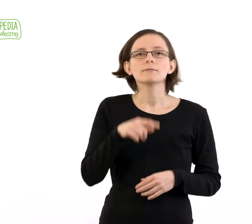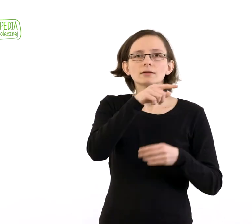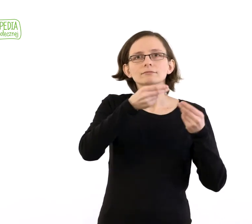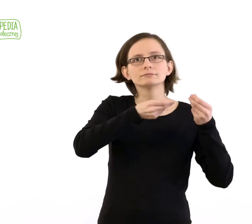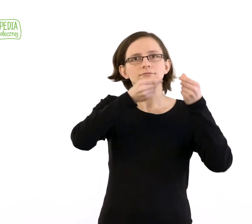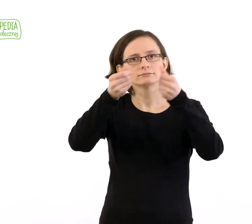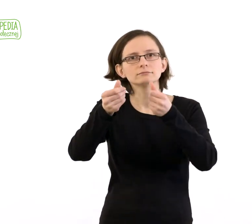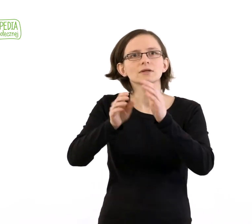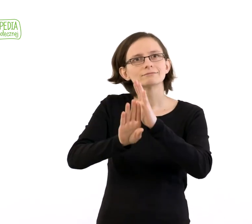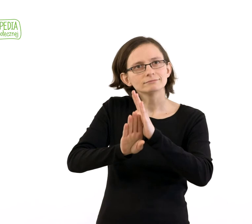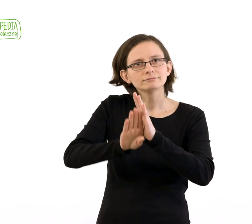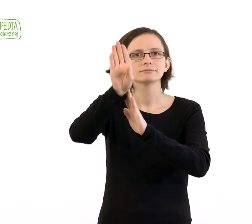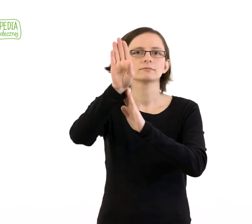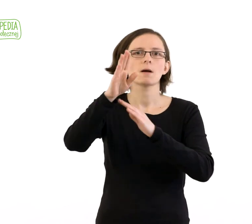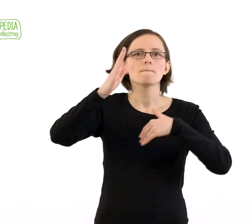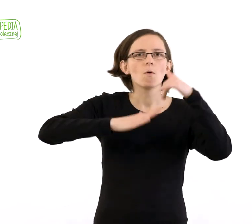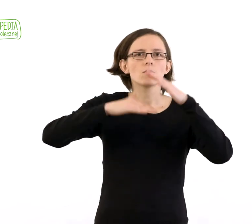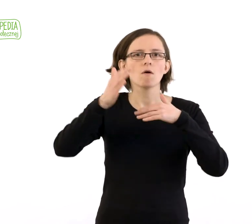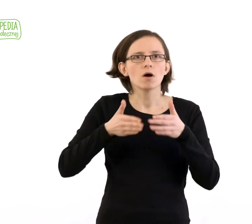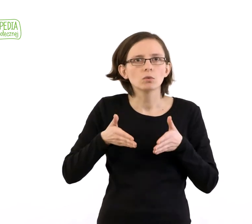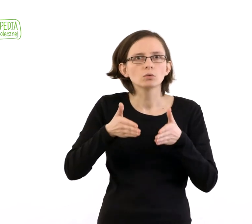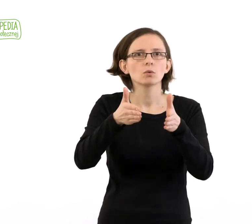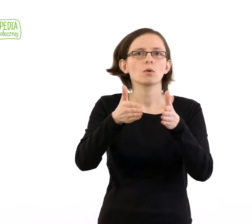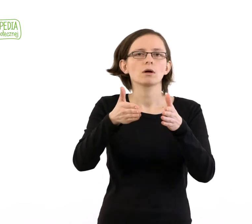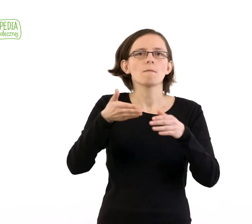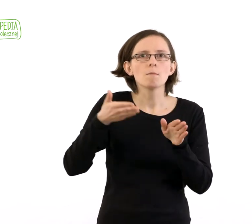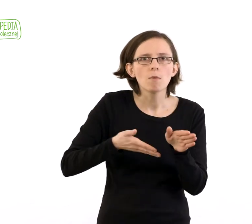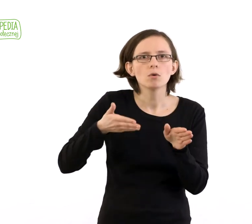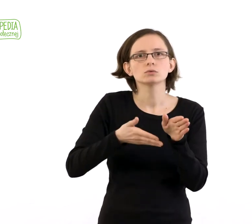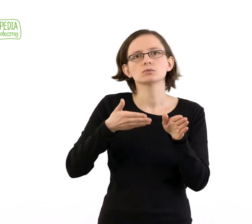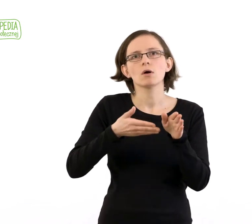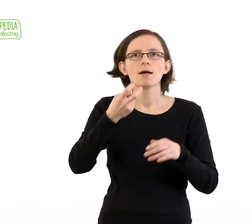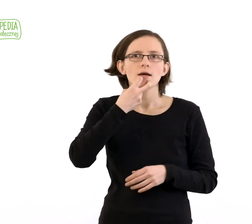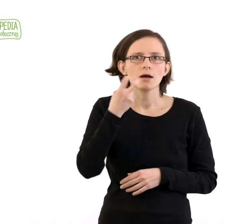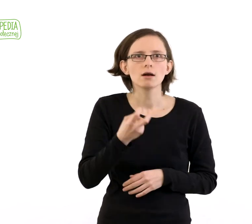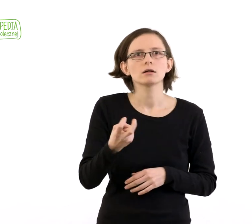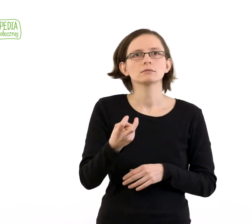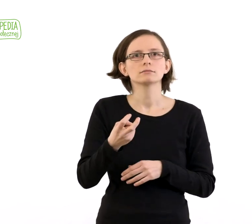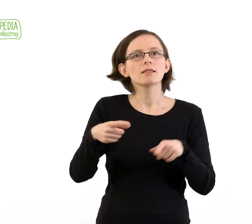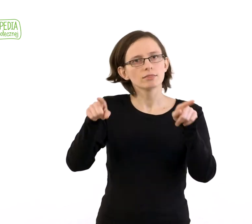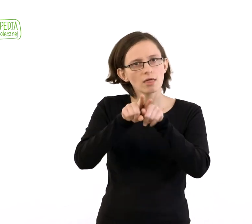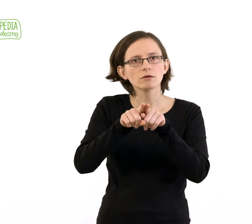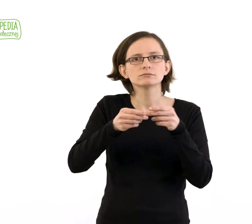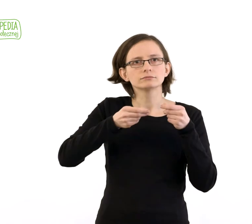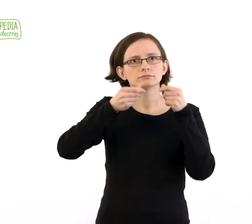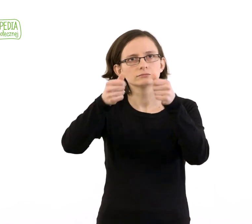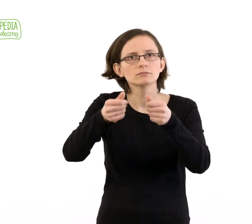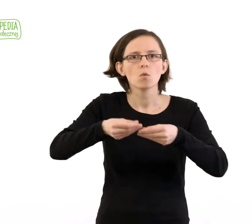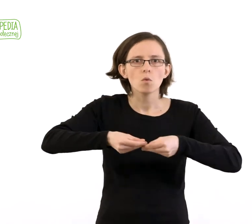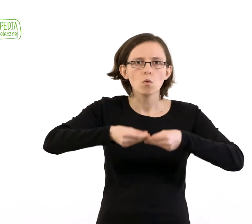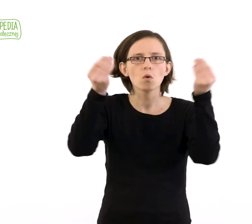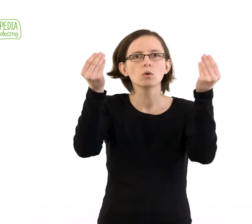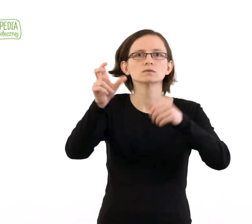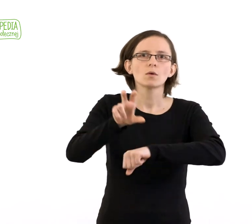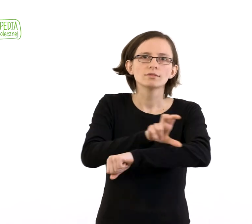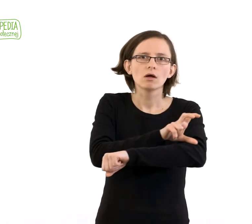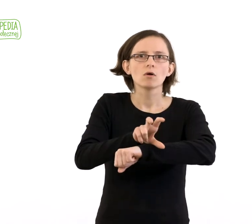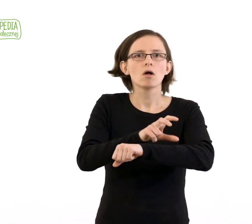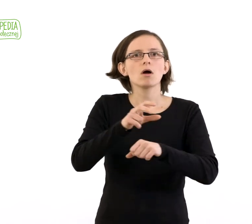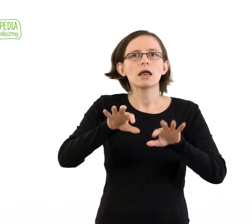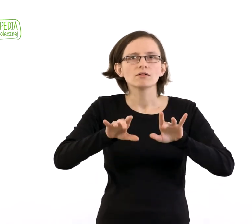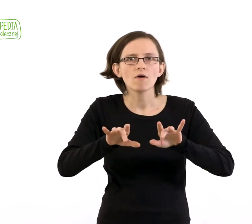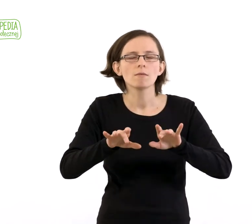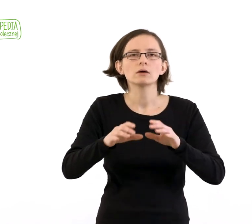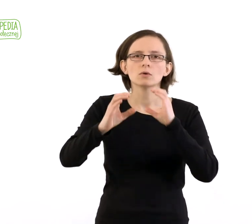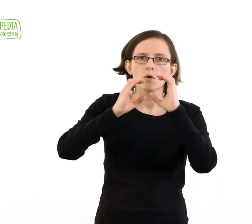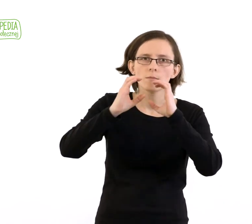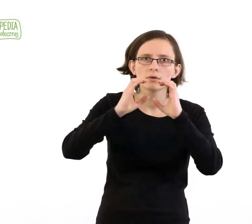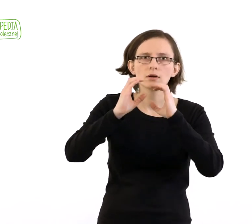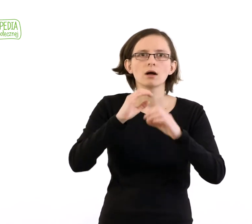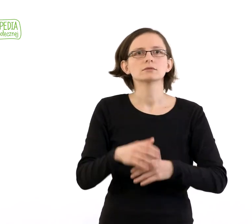infrastruktura w zakresie budowy dróg, linii kolejowych, sieci energetycznych, a także rozwoju technologii informacyjno-komunikacyjnych.